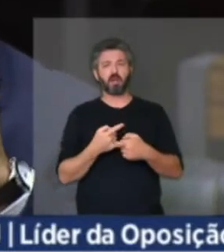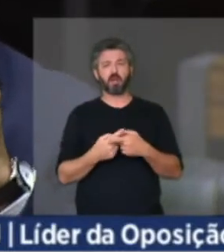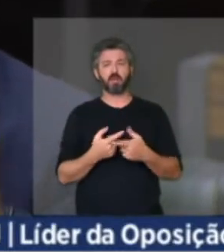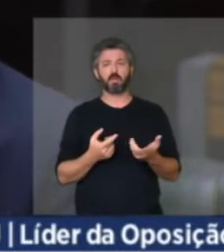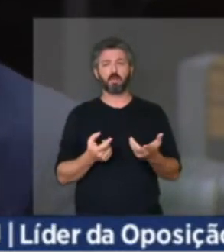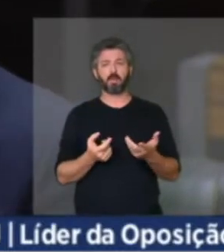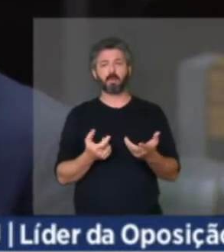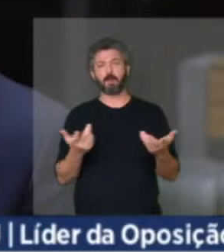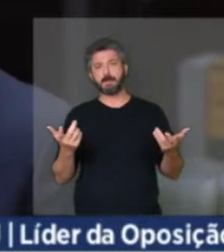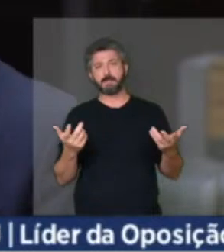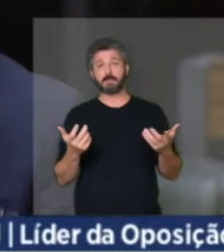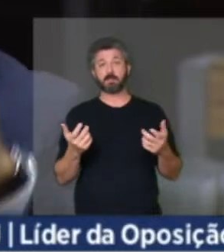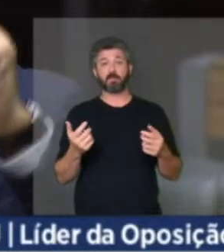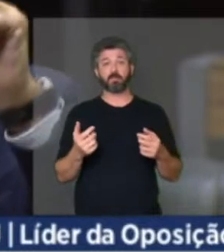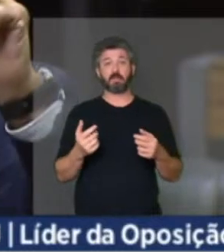RECURSOS FORAM MANTIDOS NO INTERIOR... QUANDO TAL FATO É